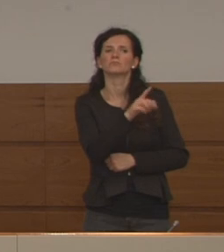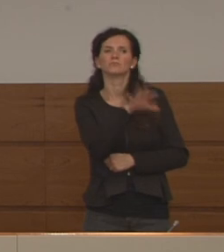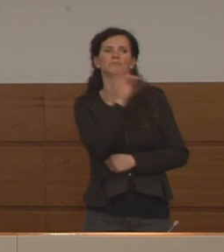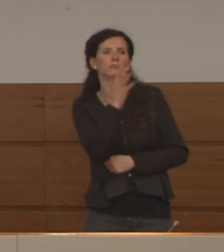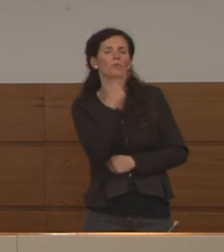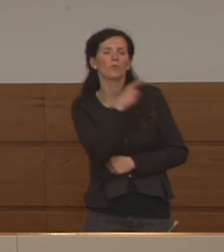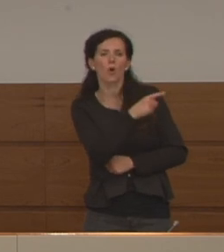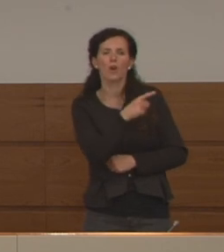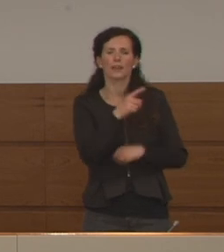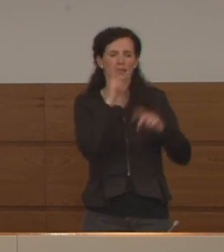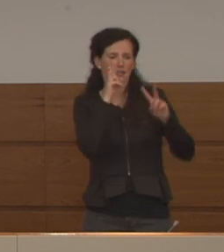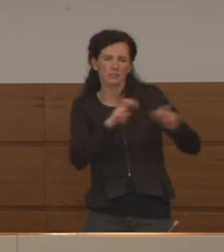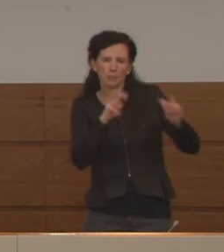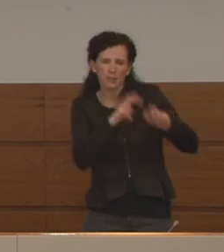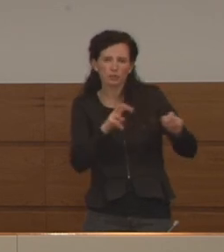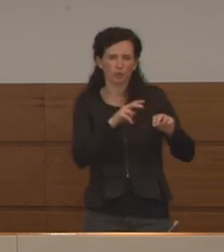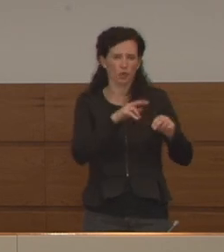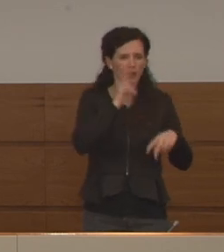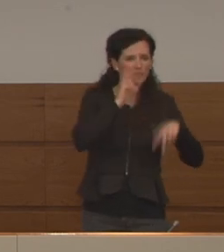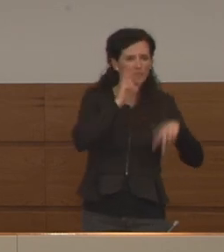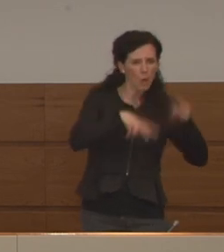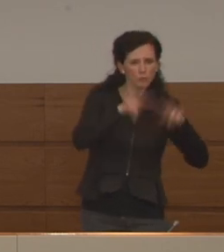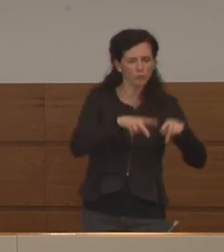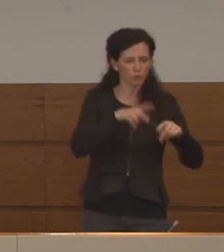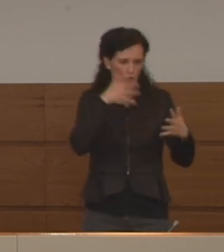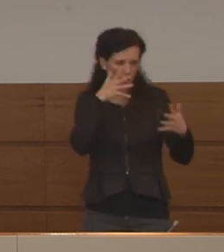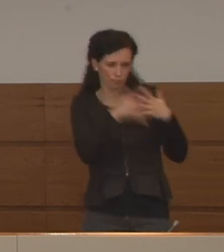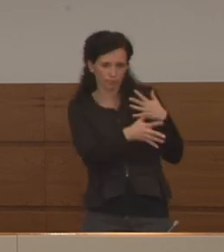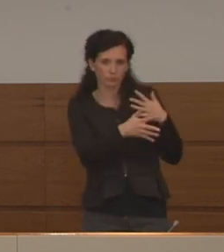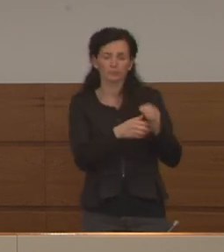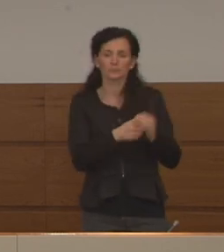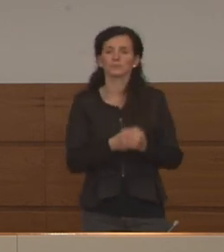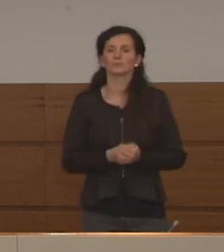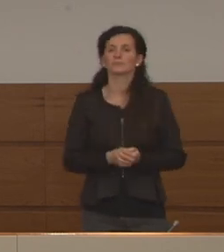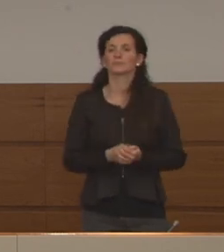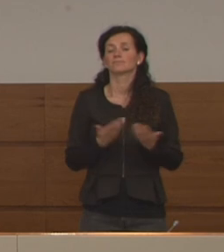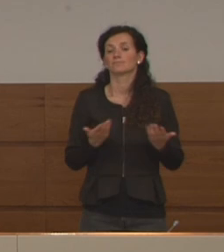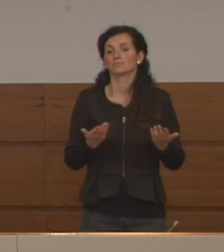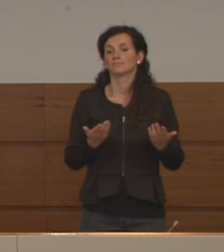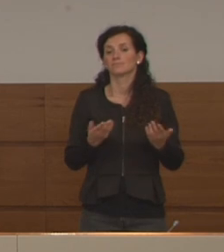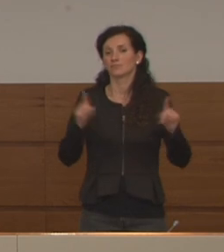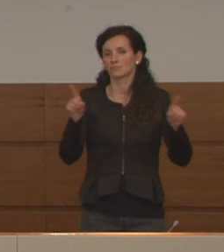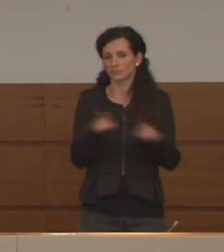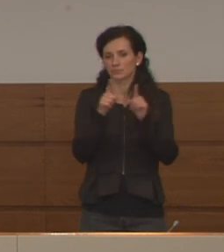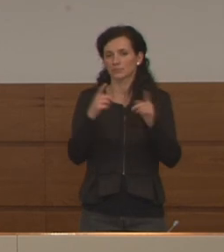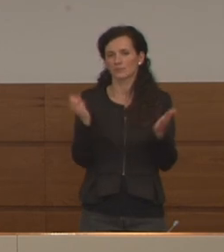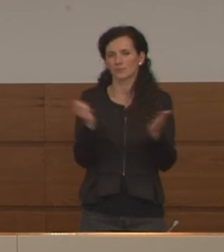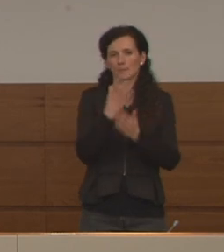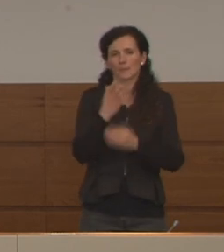valutazioni varie, più o meno approfondite. Era accaduto lo stesso con ebola.